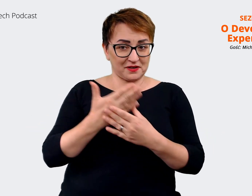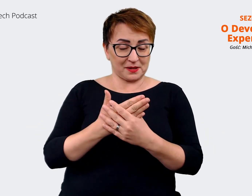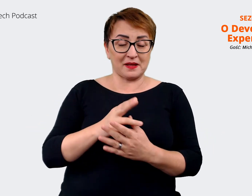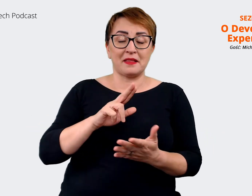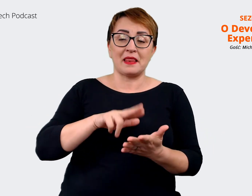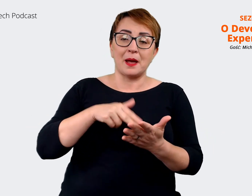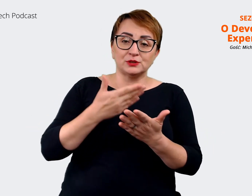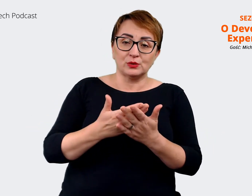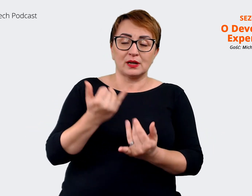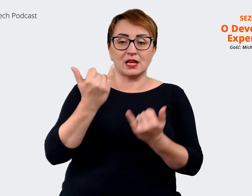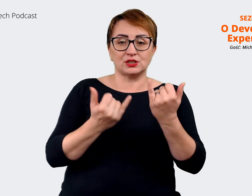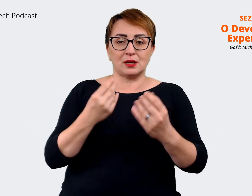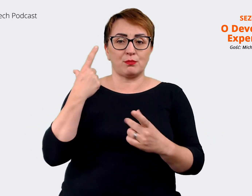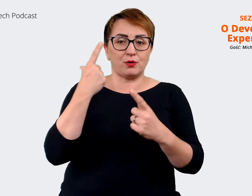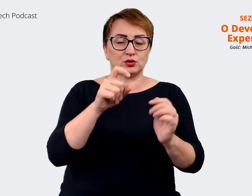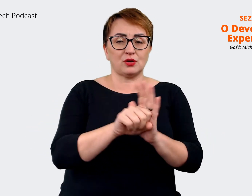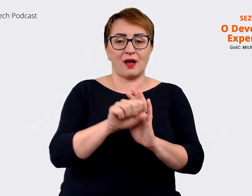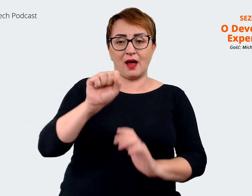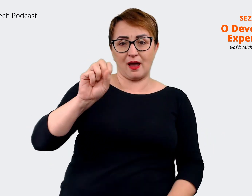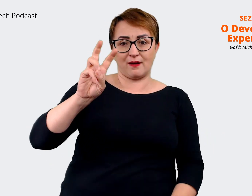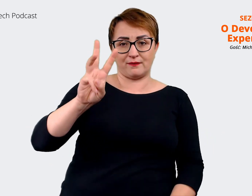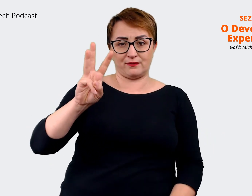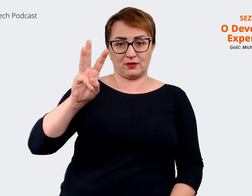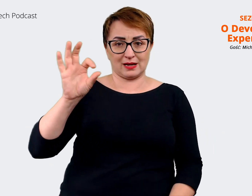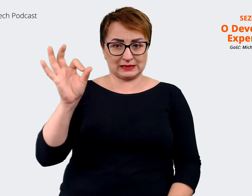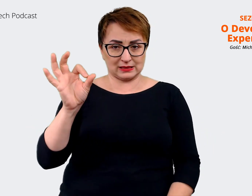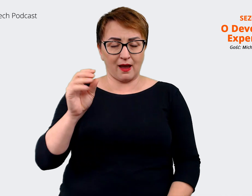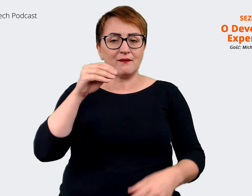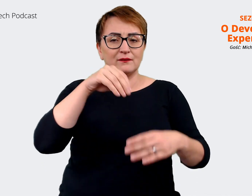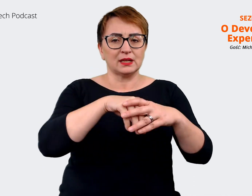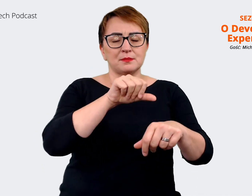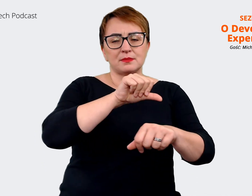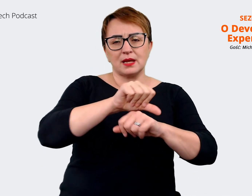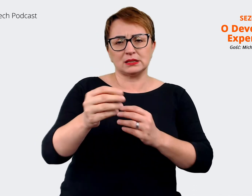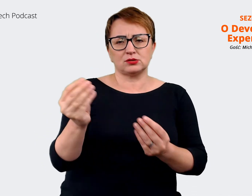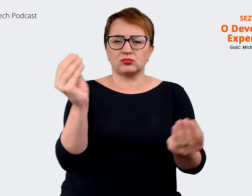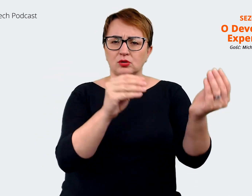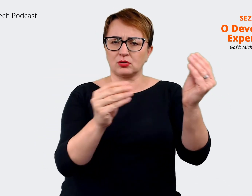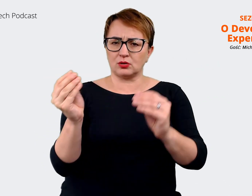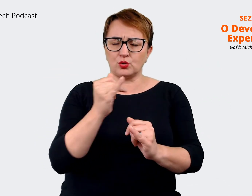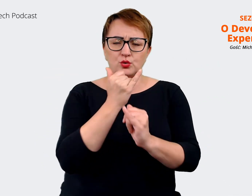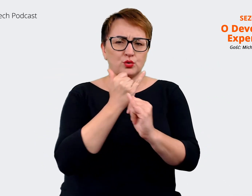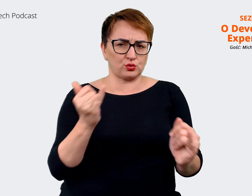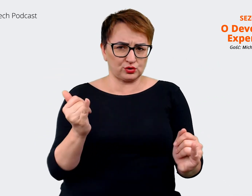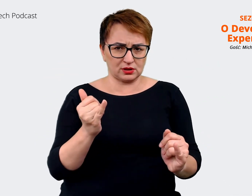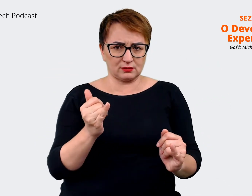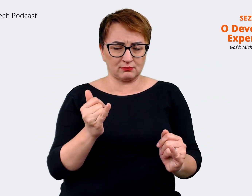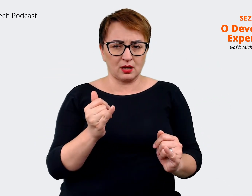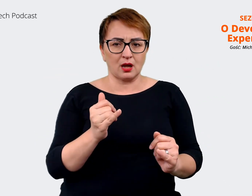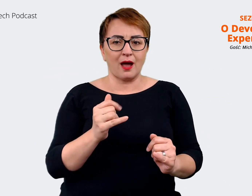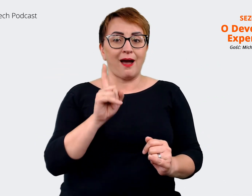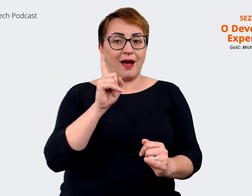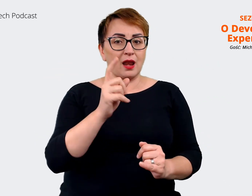dajmy na to do AWS'a, to tam mamy pewny zestaw różnych komponentów cloudowych, który możemy użyć,